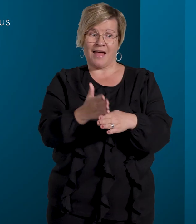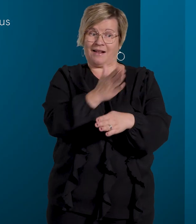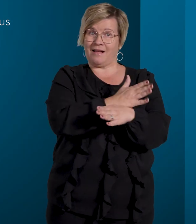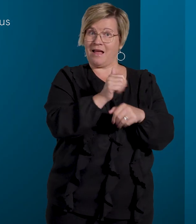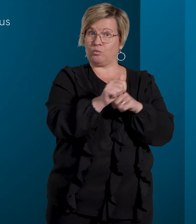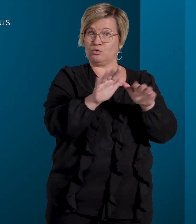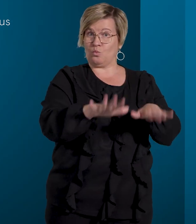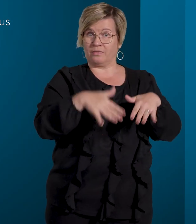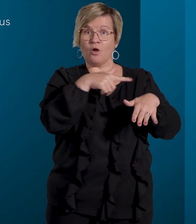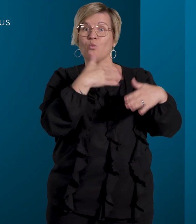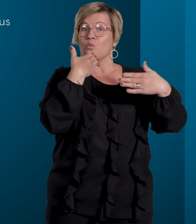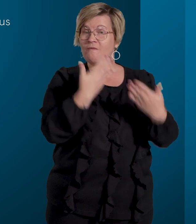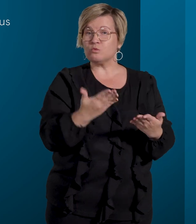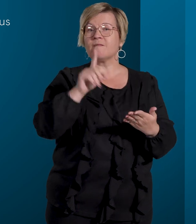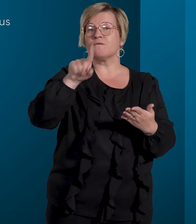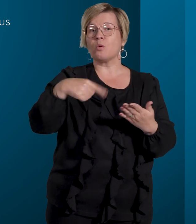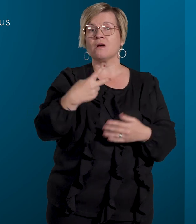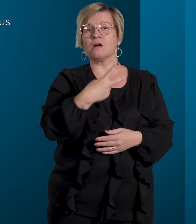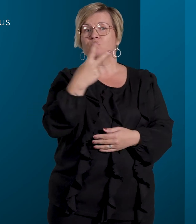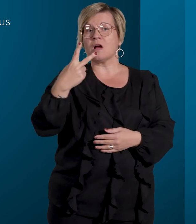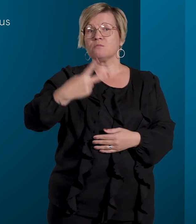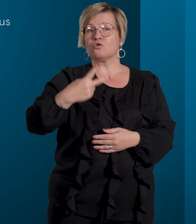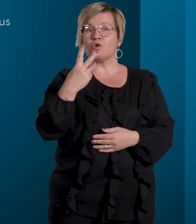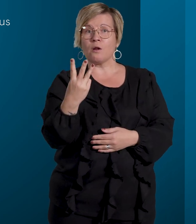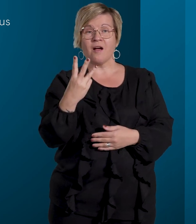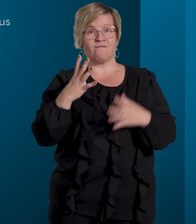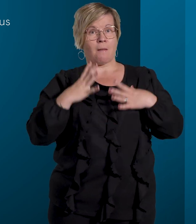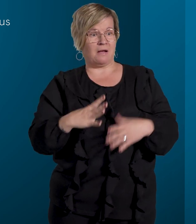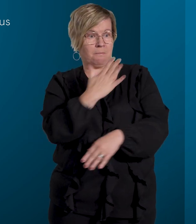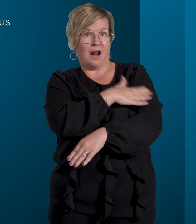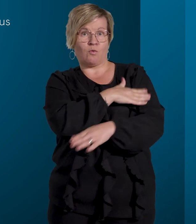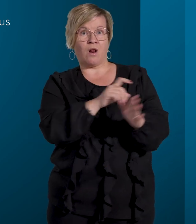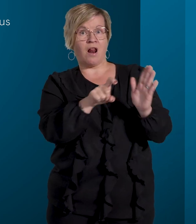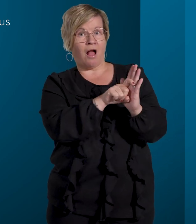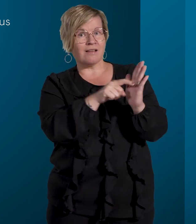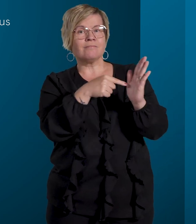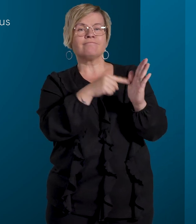Edellinen eduskunta hyväksyi 2023 vammaispalvelulain, -